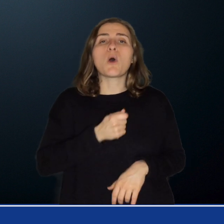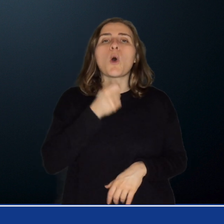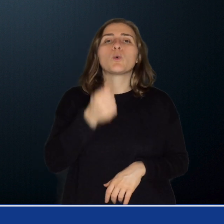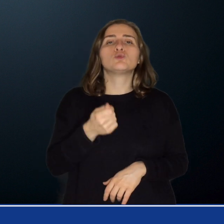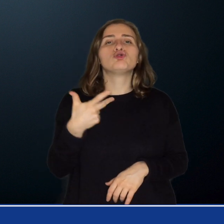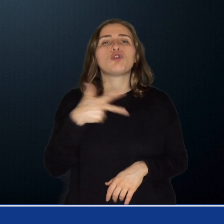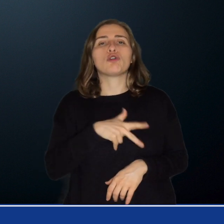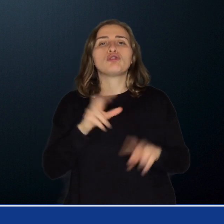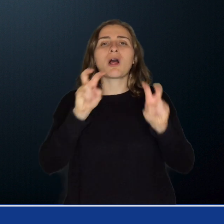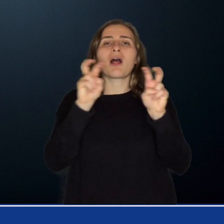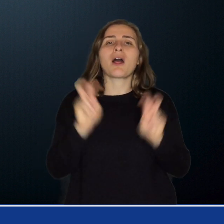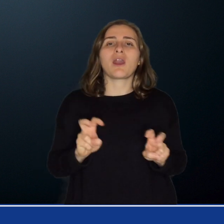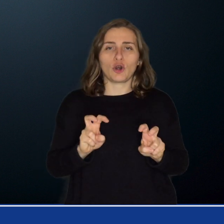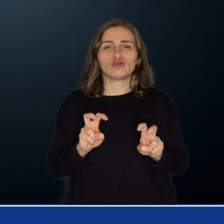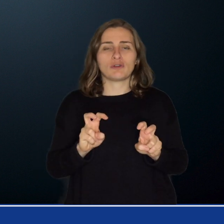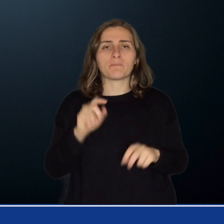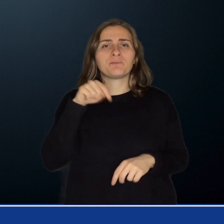BONUS SOCIALE ENERGIA